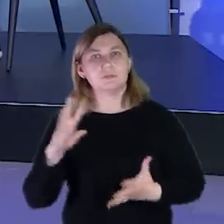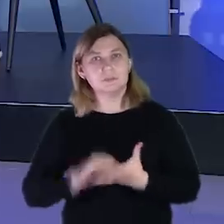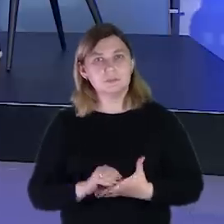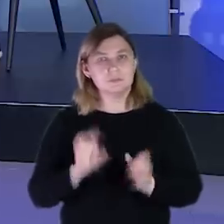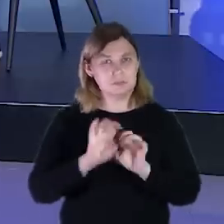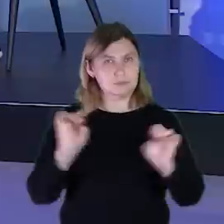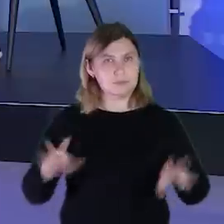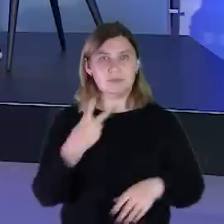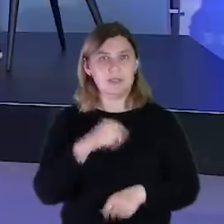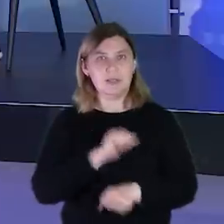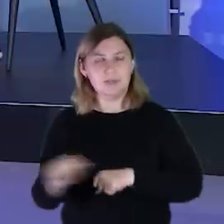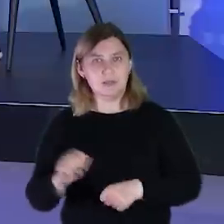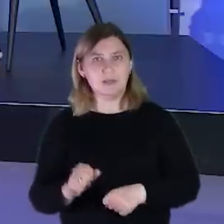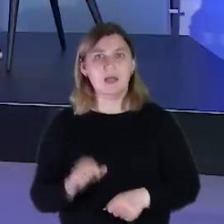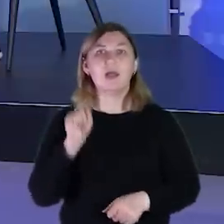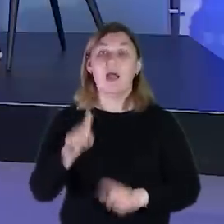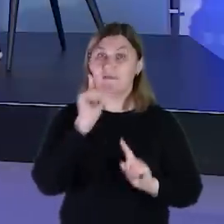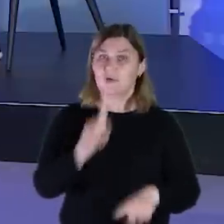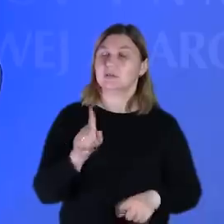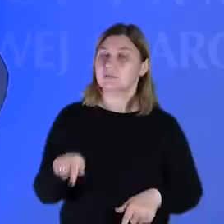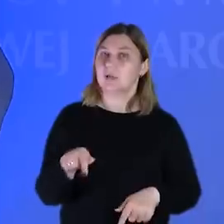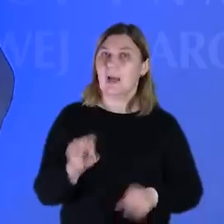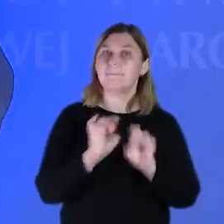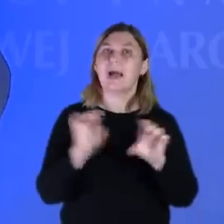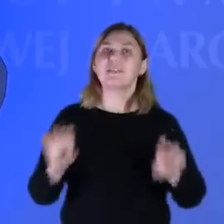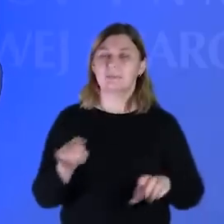że tak nie jest. Że właśnie ta granica istnieje. -Pandemia to jest takie...